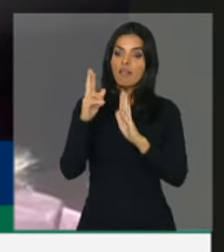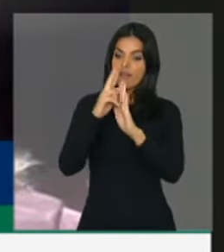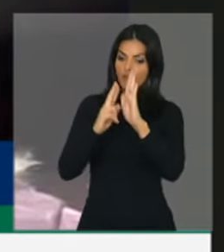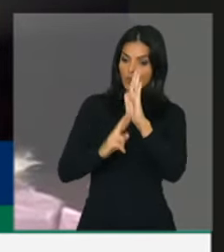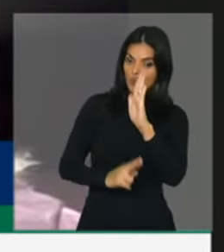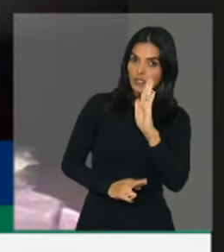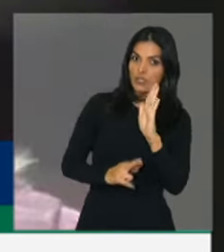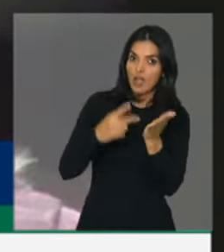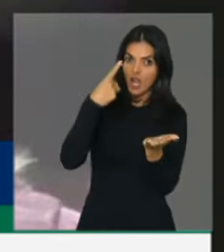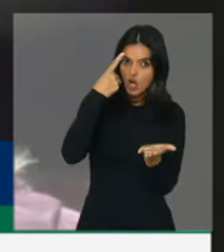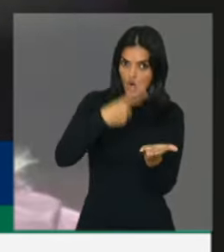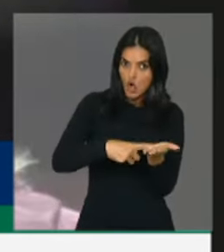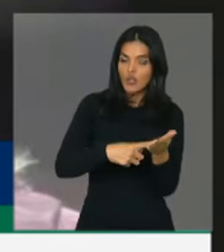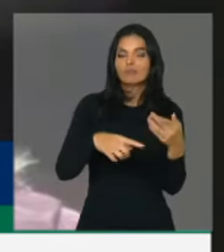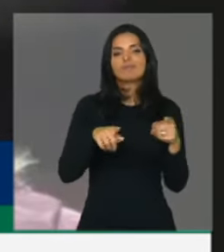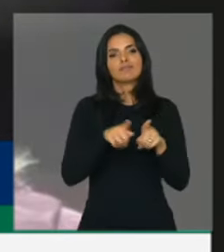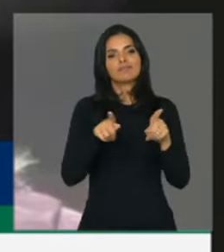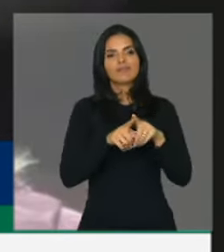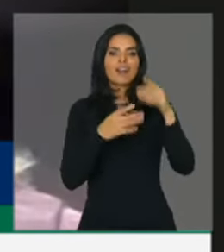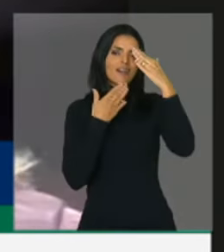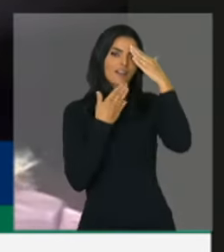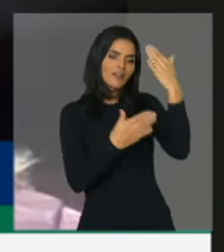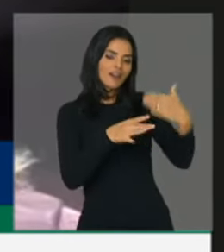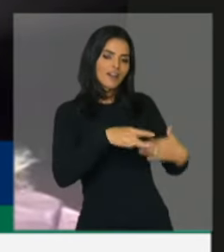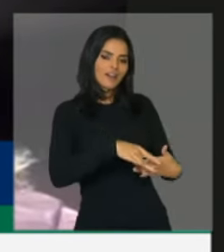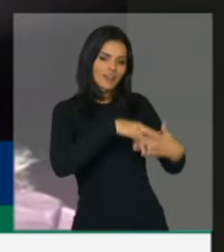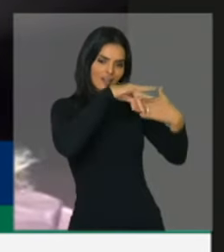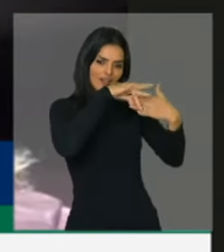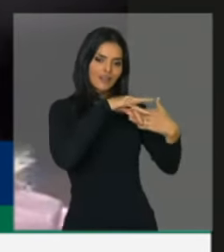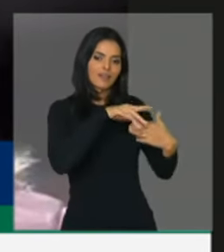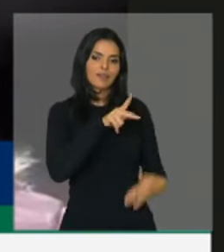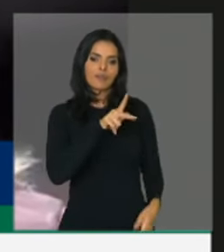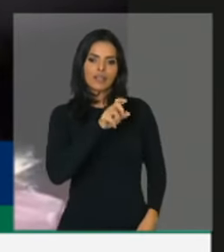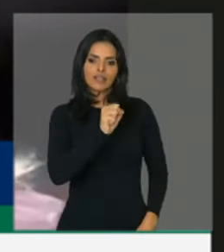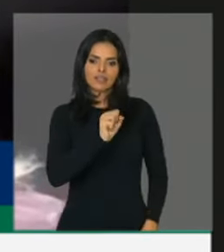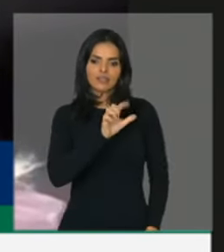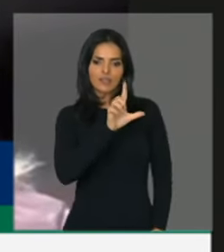MEU LÍDER DO PARTIDO PSL, MAJOR VITOR HUGO, POR ME CONCEDER ESSA OPORTUNIDADE DE